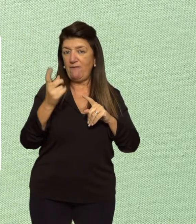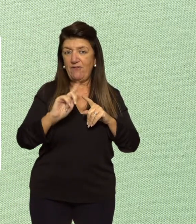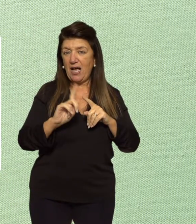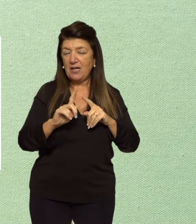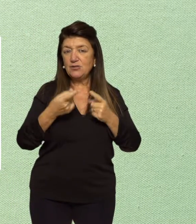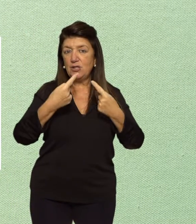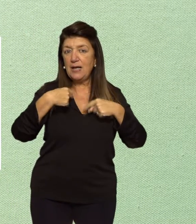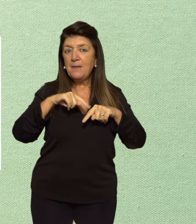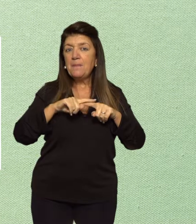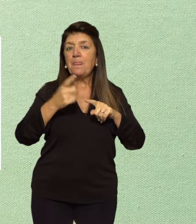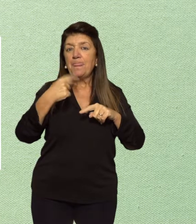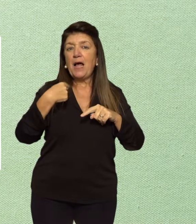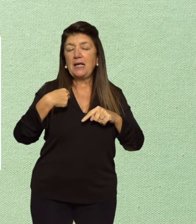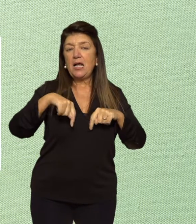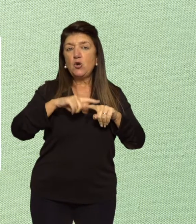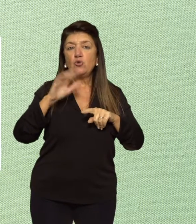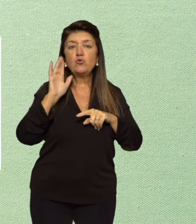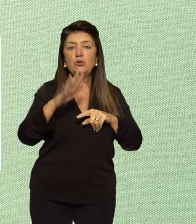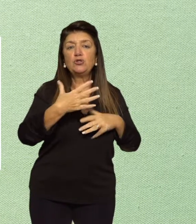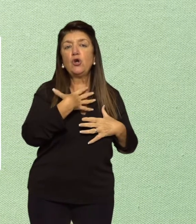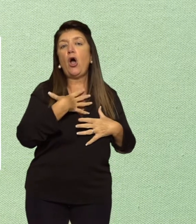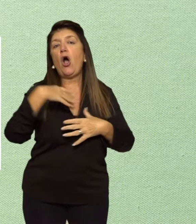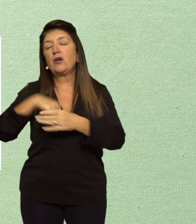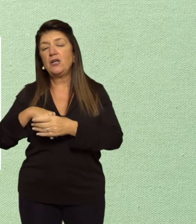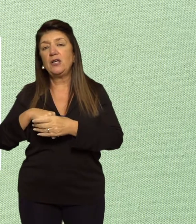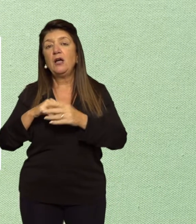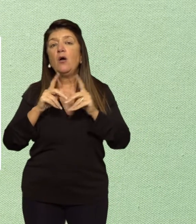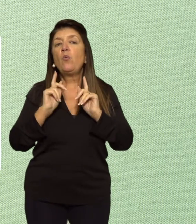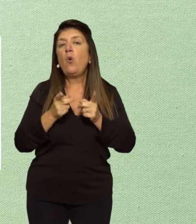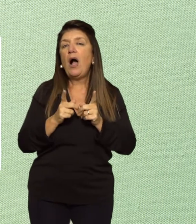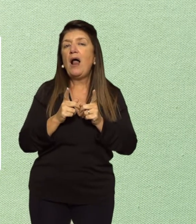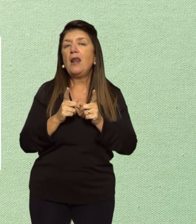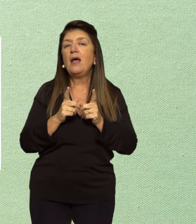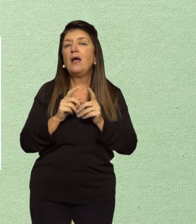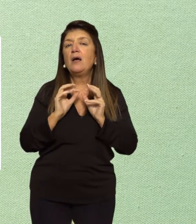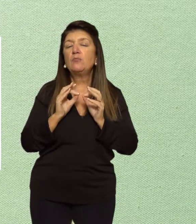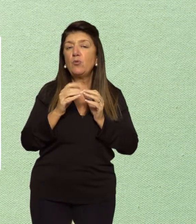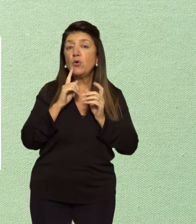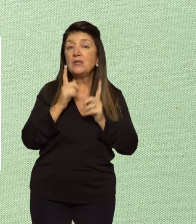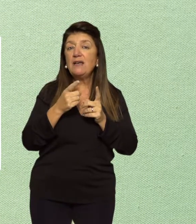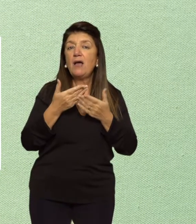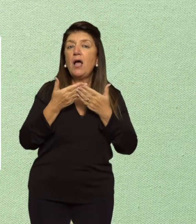dentro anche noi quotidianamente ma poi proprio perché aiuta la persona a ridare